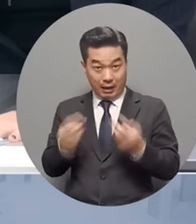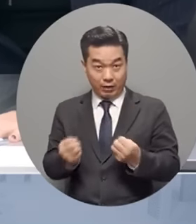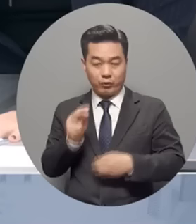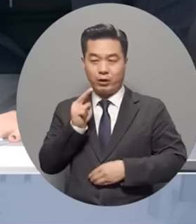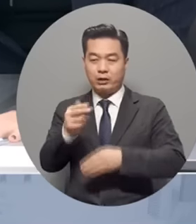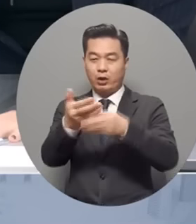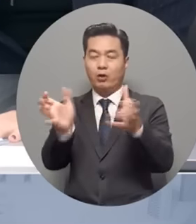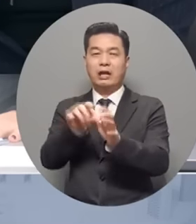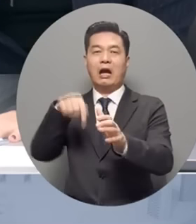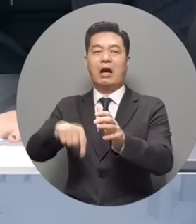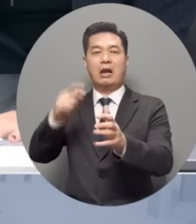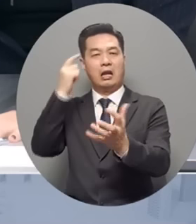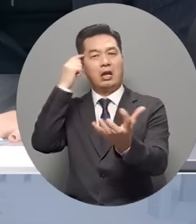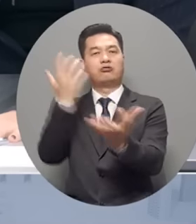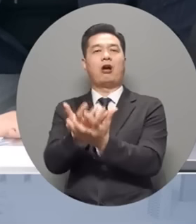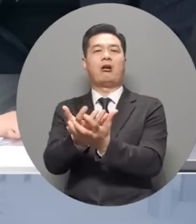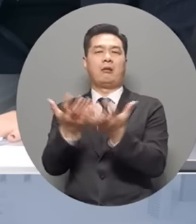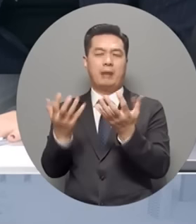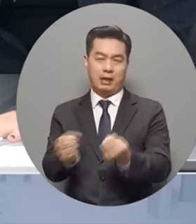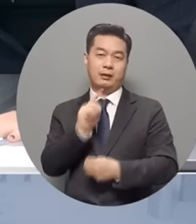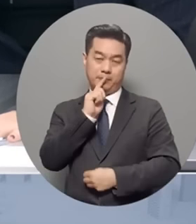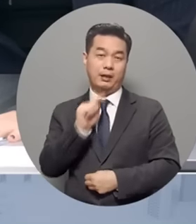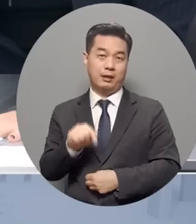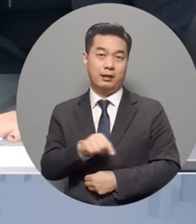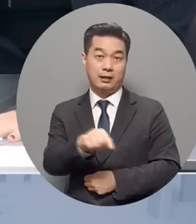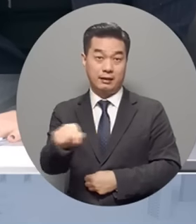그만큼 의원들의 당혹감이 컸고 또 여당 내충격파가 상당하다는 거겠죠.